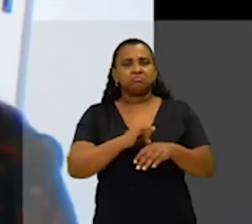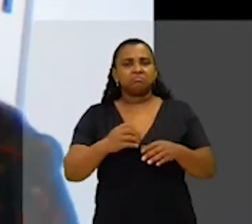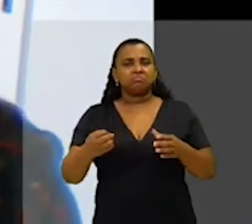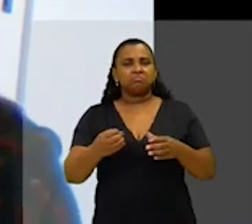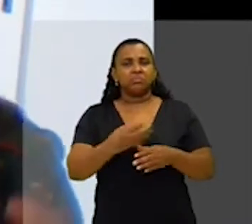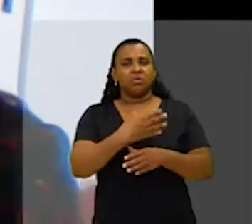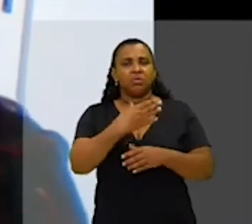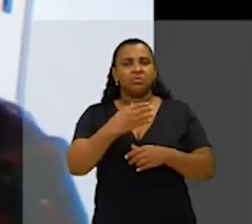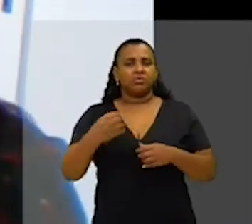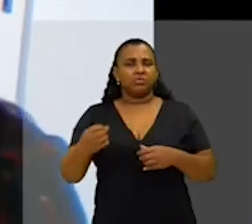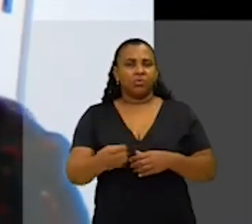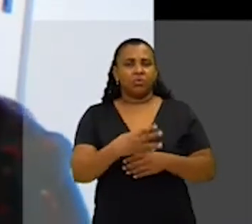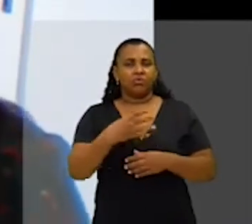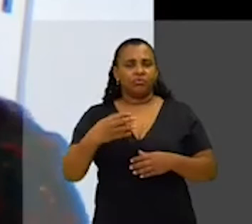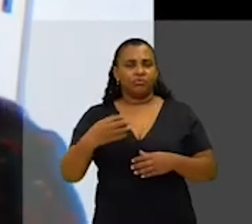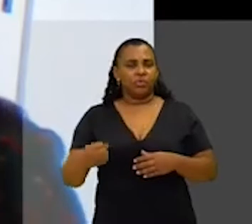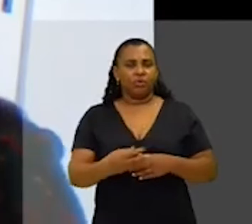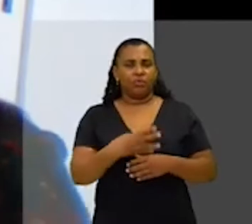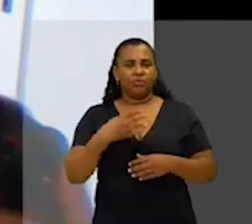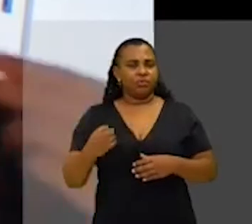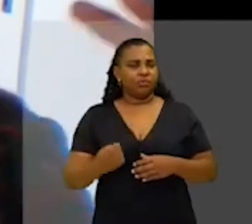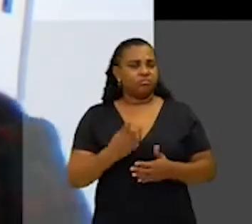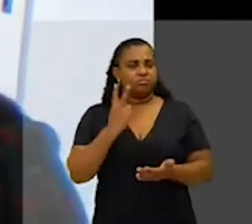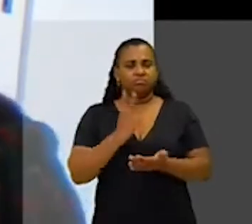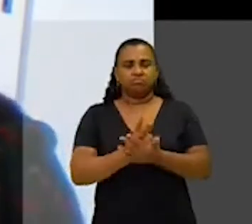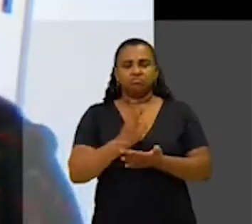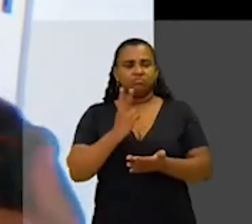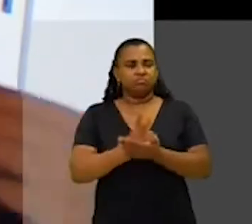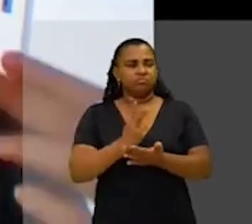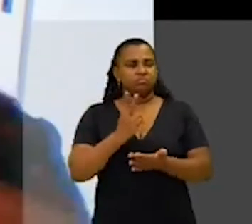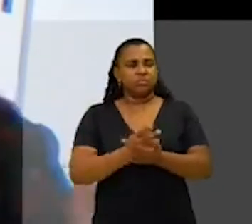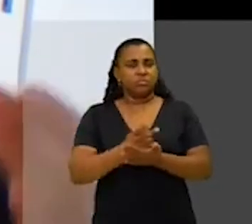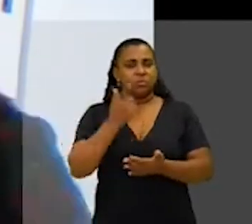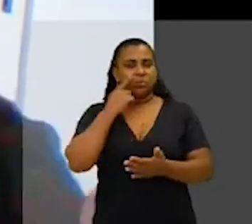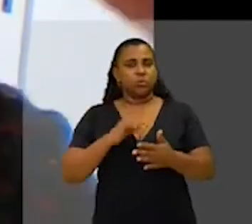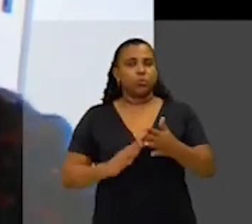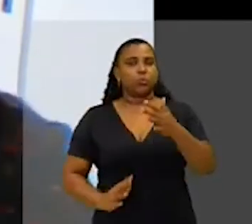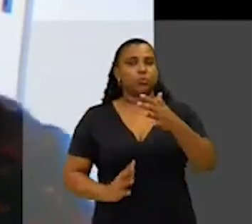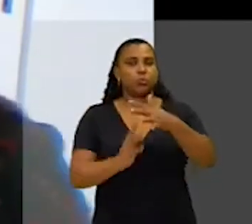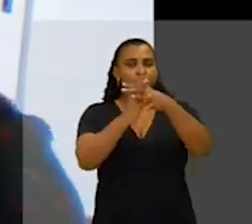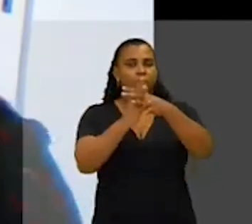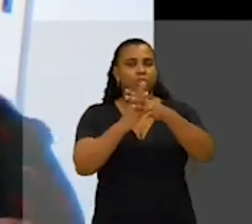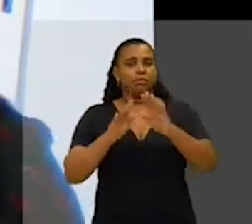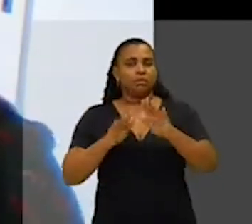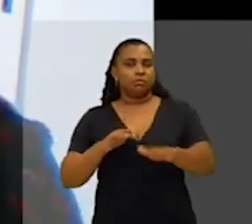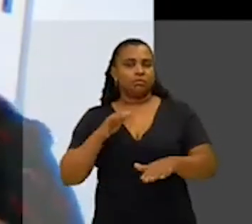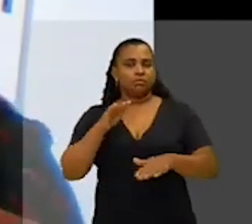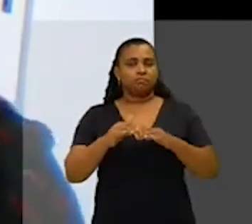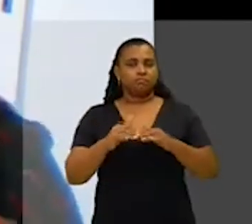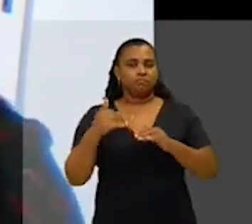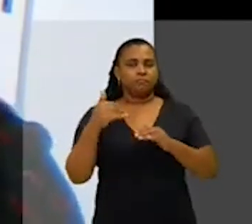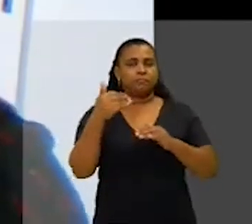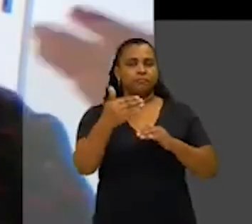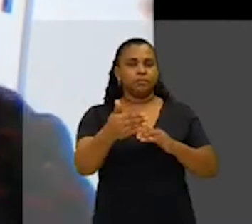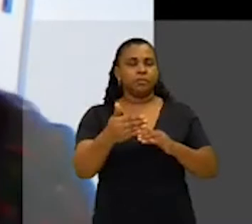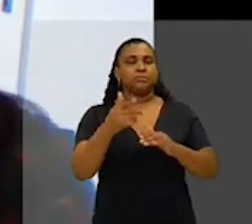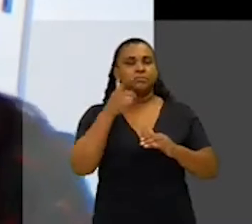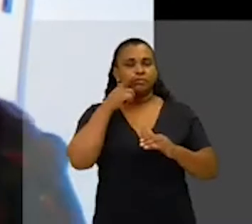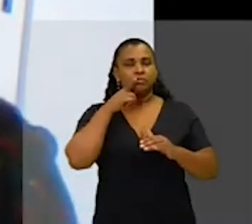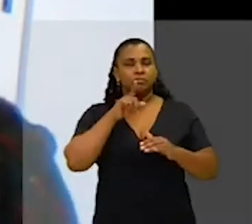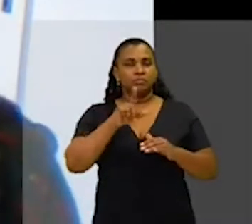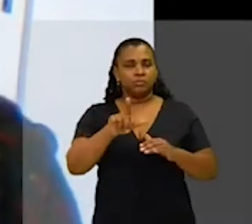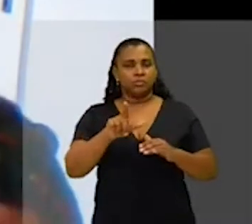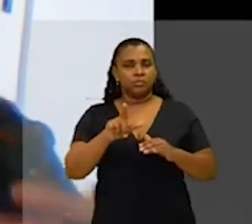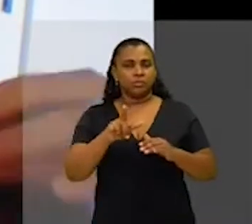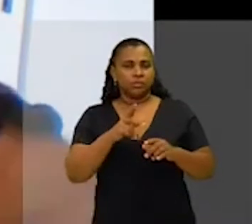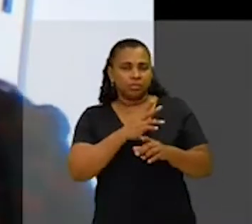o tempo todo para conseguir superar sempre um passo à frente para sempre acham sistema para